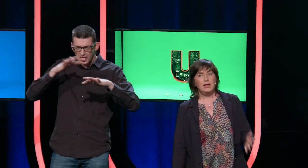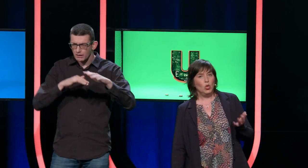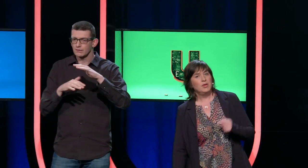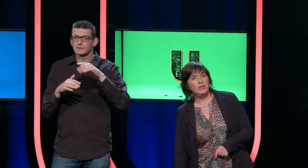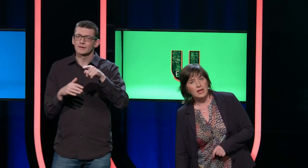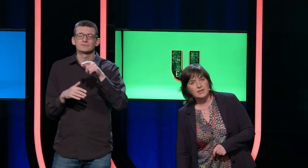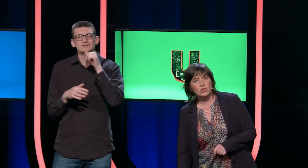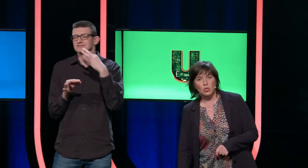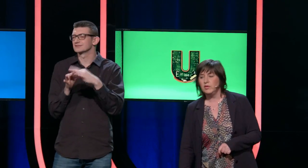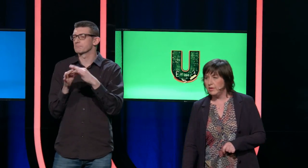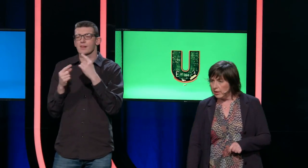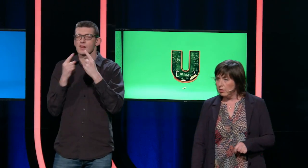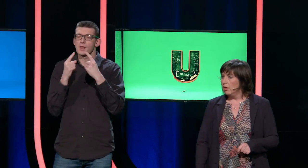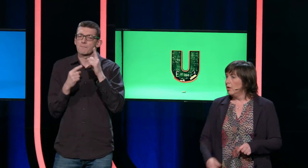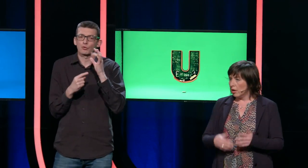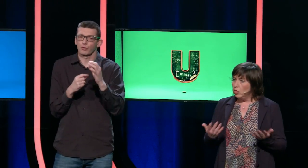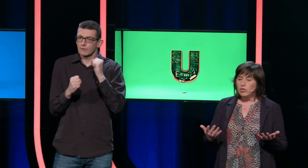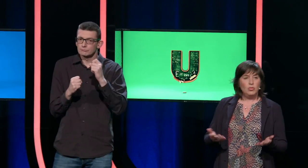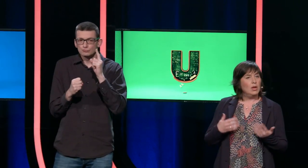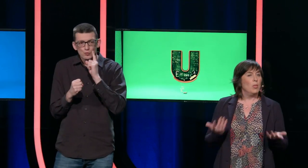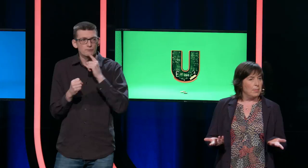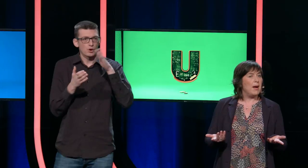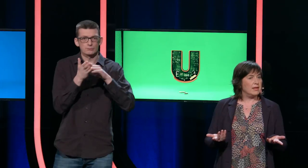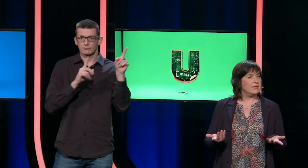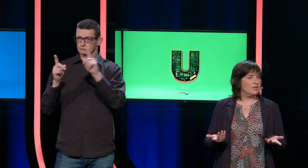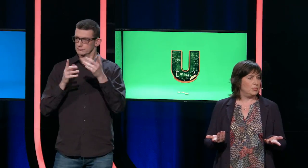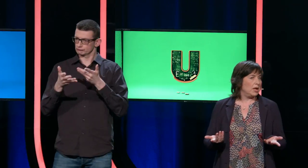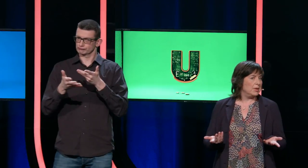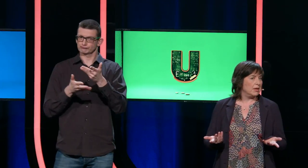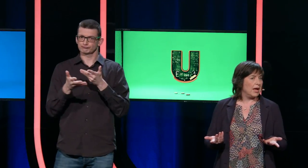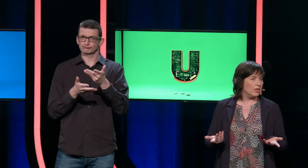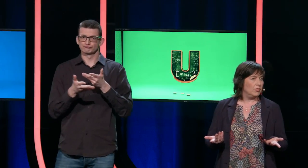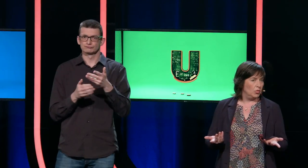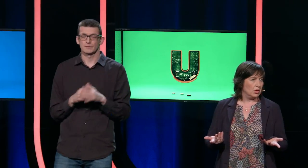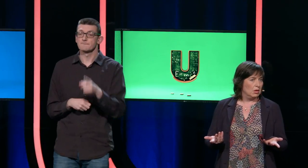en die komt een Deense dove tegen, dan lukt het om een basisgesprek te voeren.